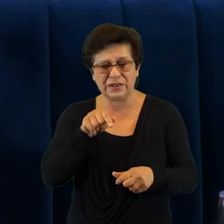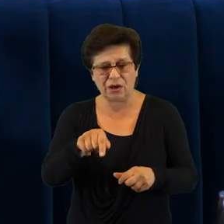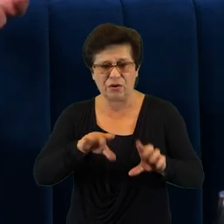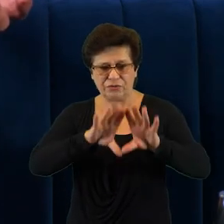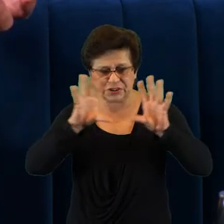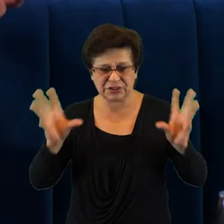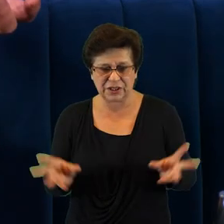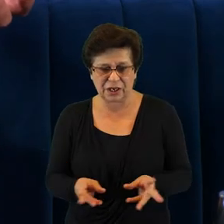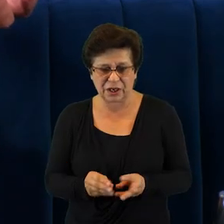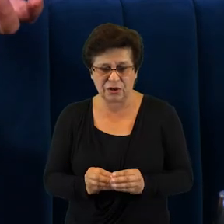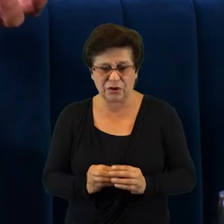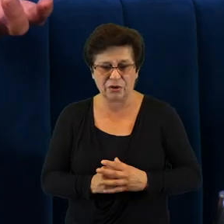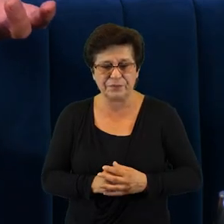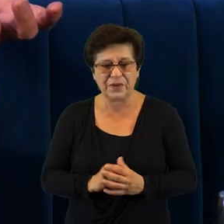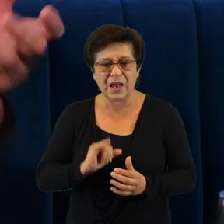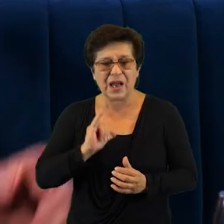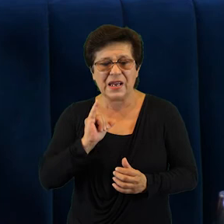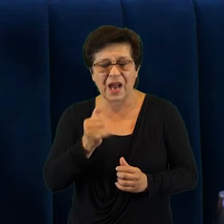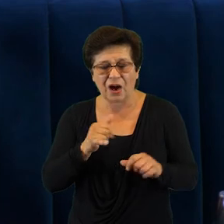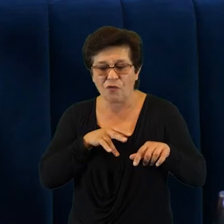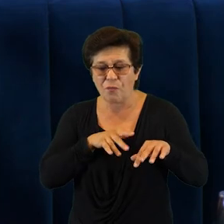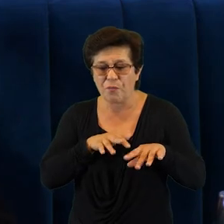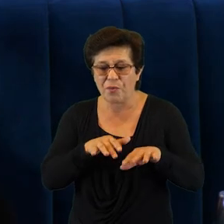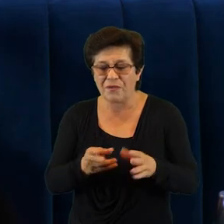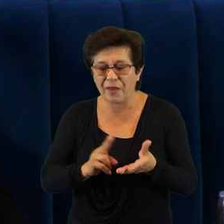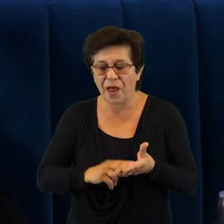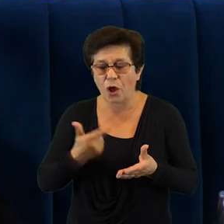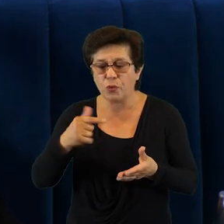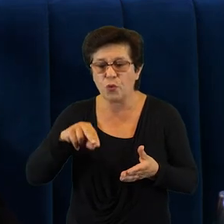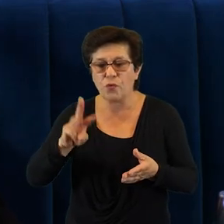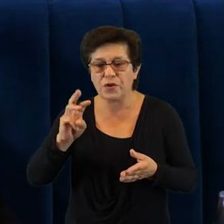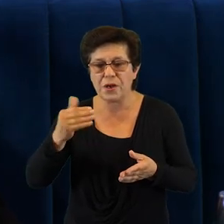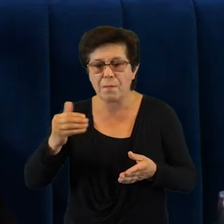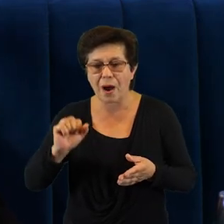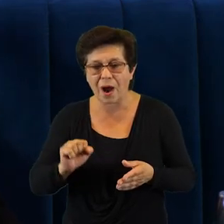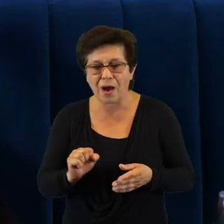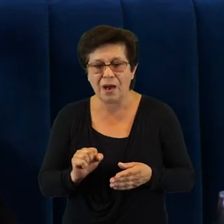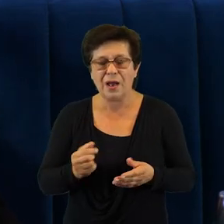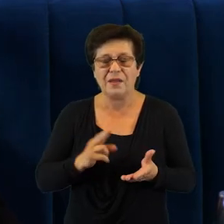jaki wpływa zwłaszcza na Tuwima i na pana Antoniego Słonimskiego.